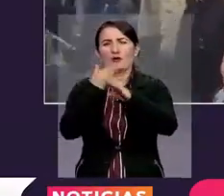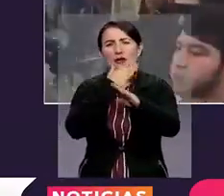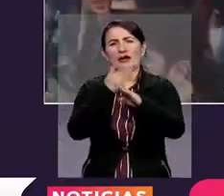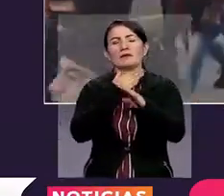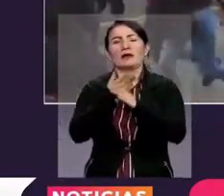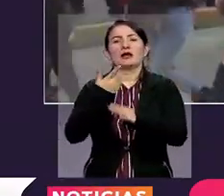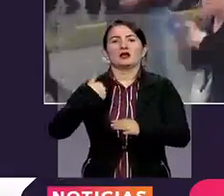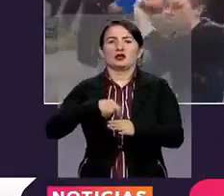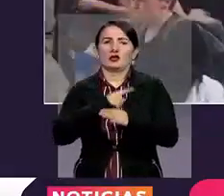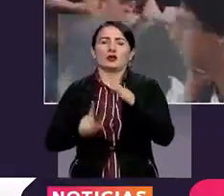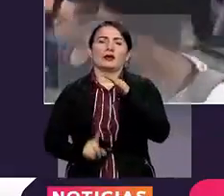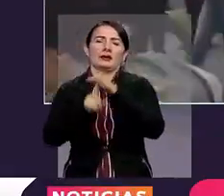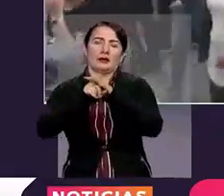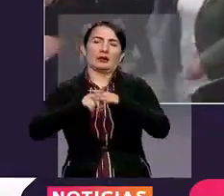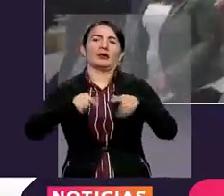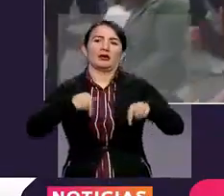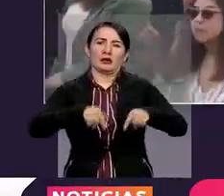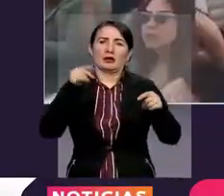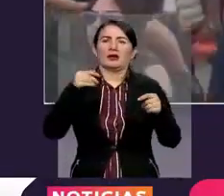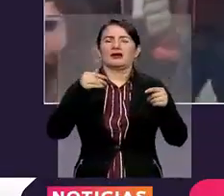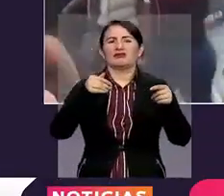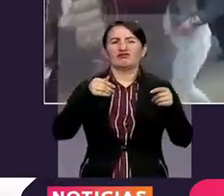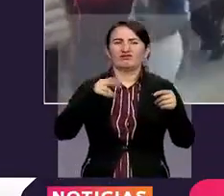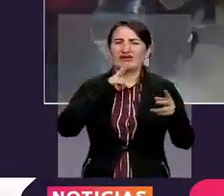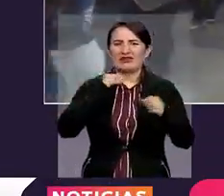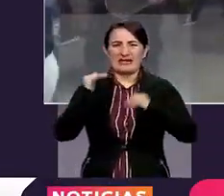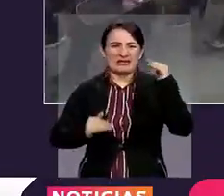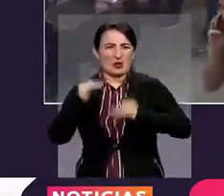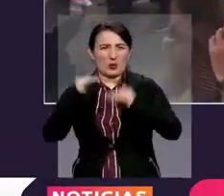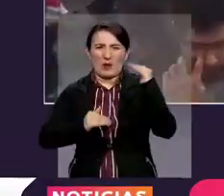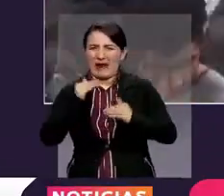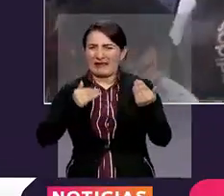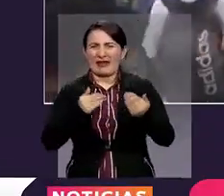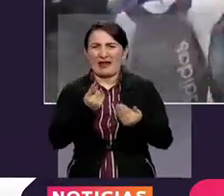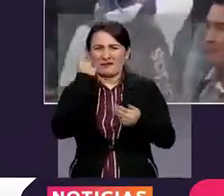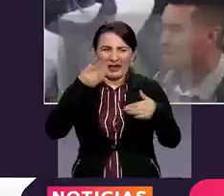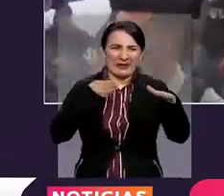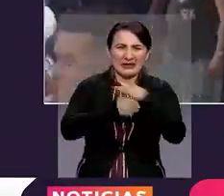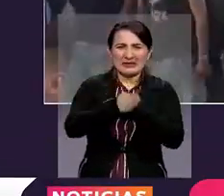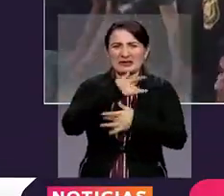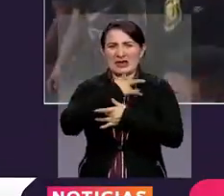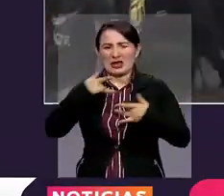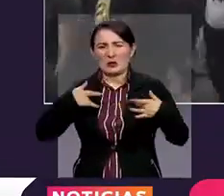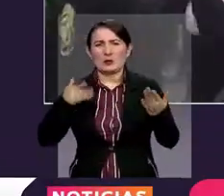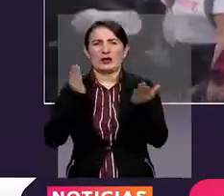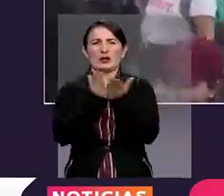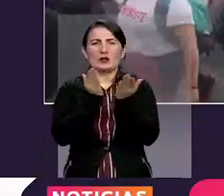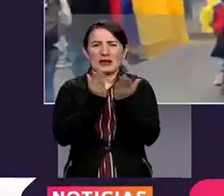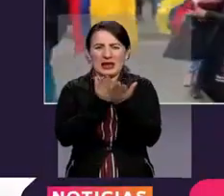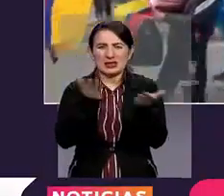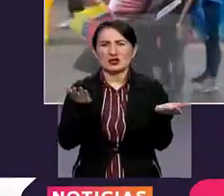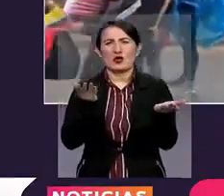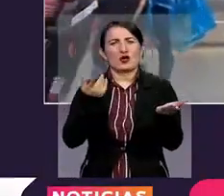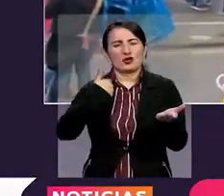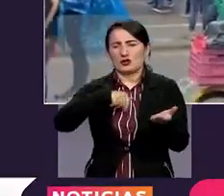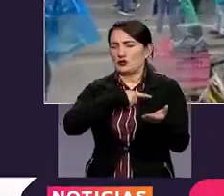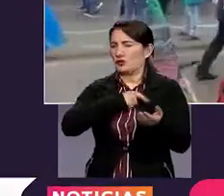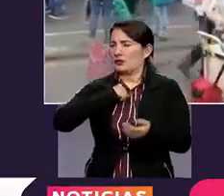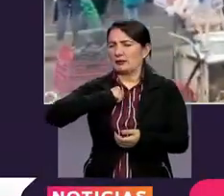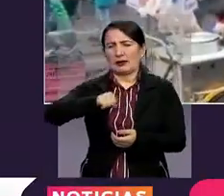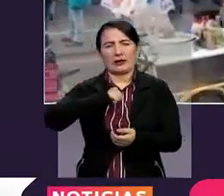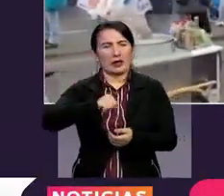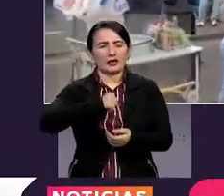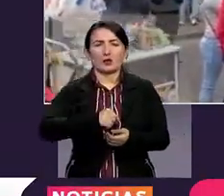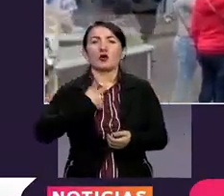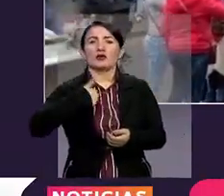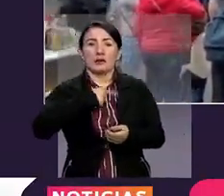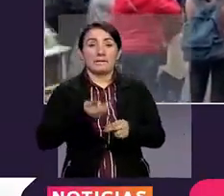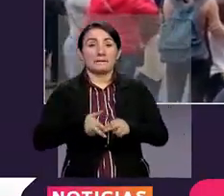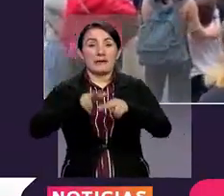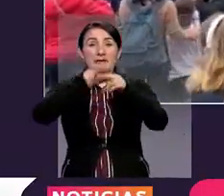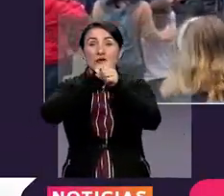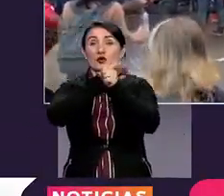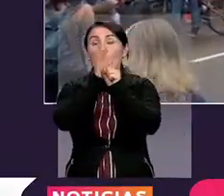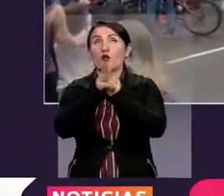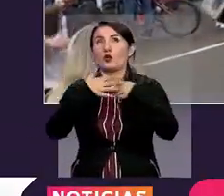SOLICITAR O DE PEDIR GARANTíAS A